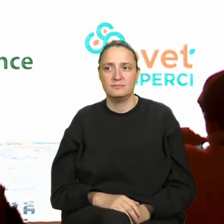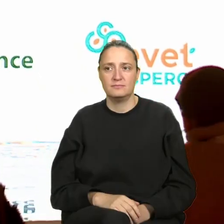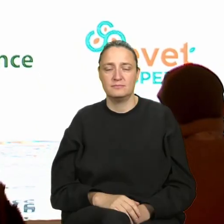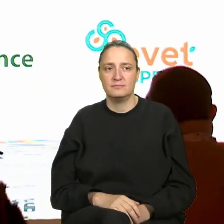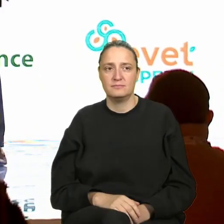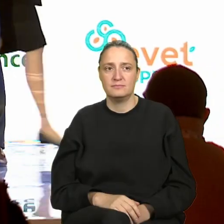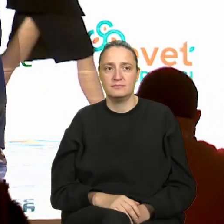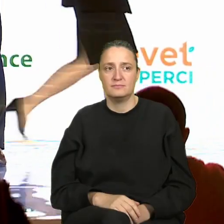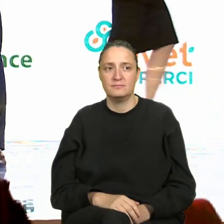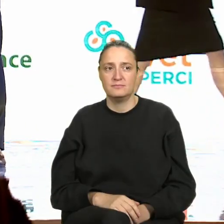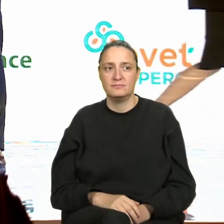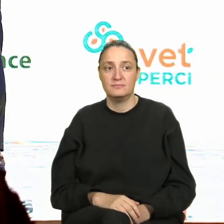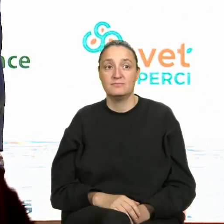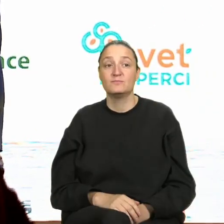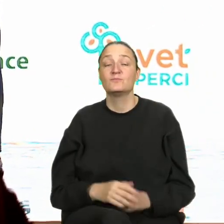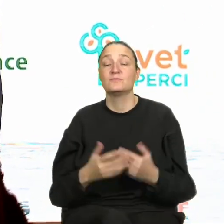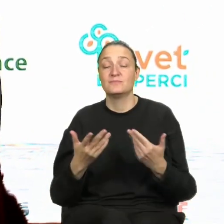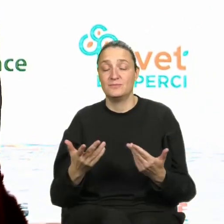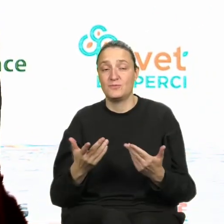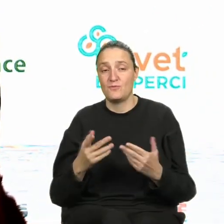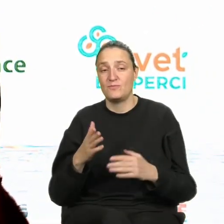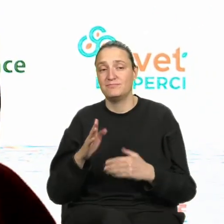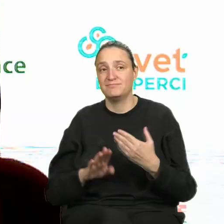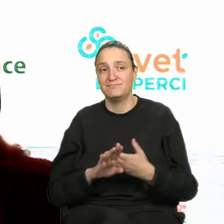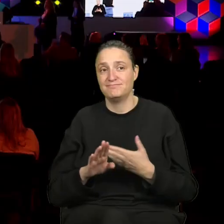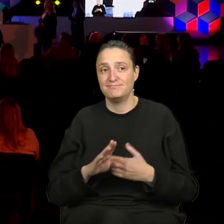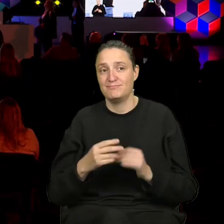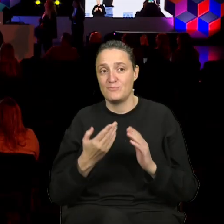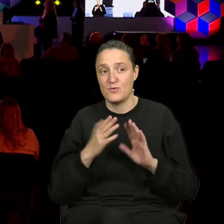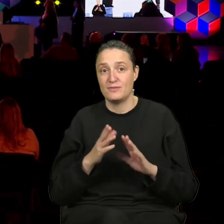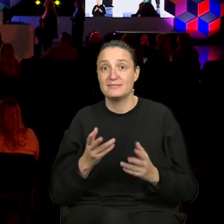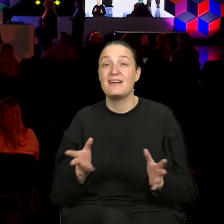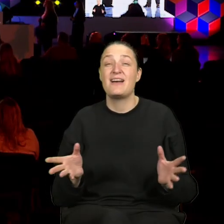Tu jest pokazane to, o czym mówiła nasza ambasadorka, że razem dochodzi się dalej.